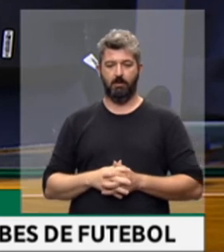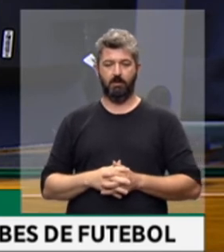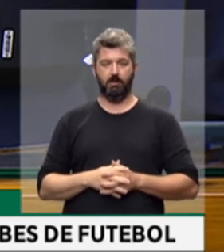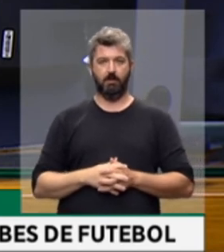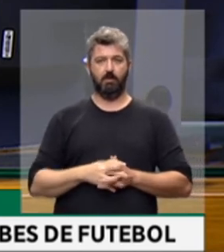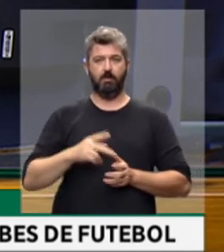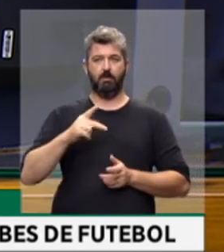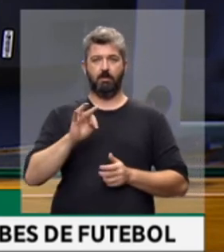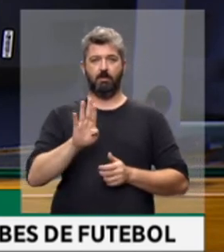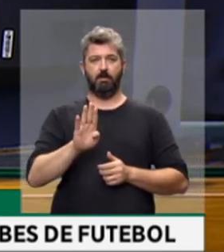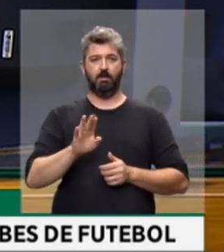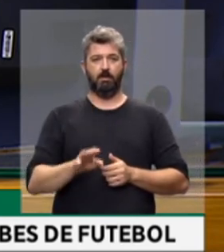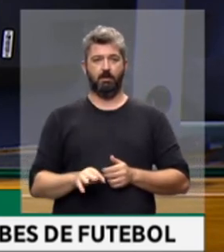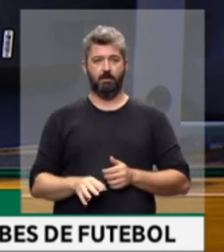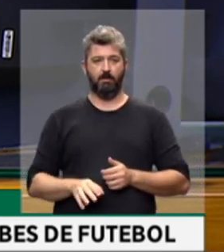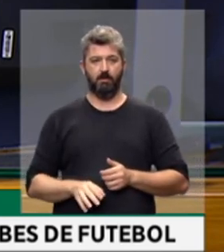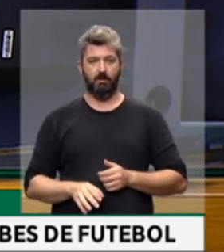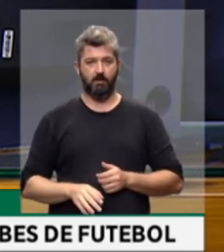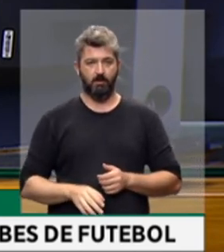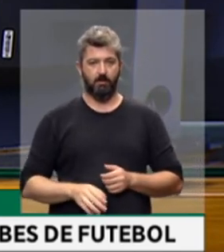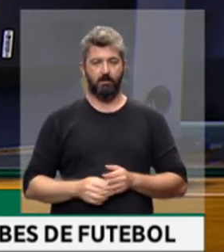VOTAR SIM COM RELAÇÃO A ESSA MATÉRIA. [PRESIDENTE]: OBRIGADO DEPUTADO. COMO VOTA O